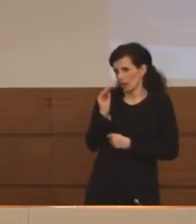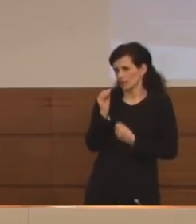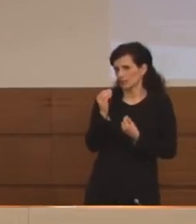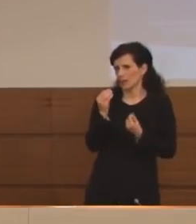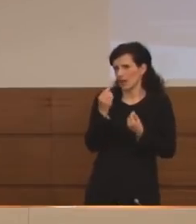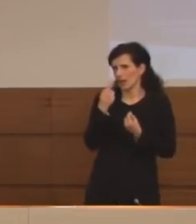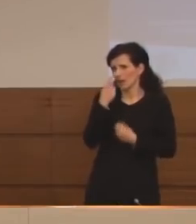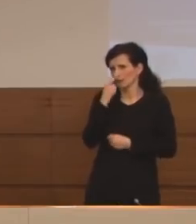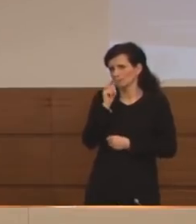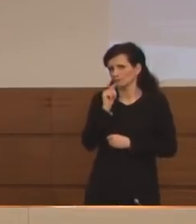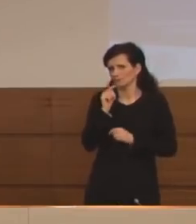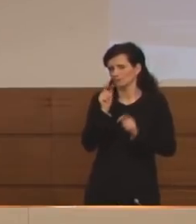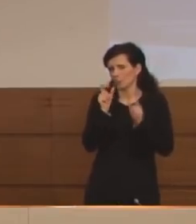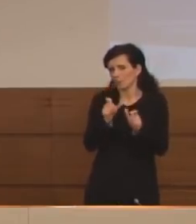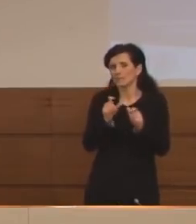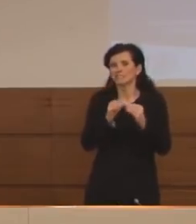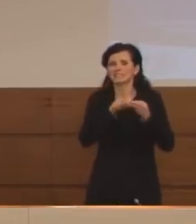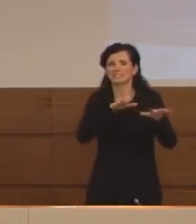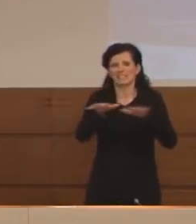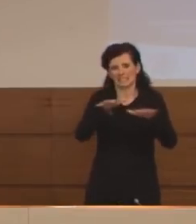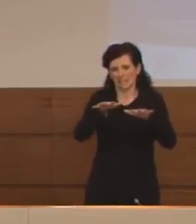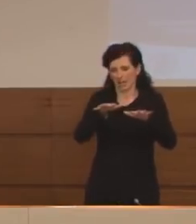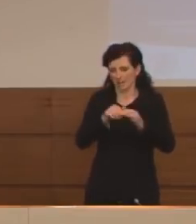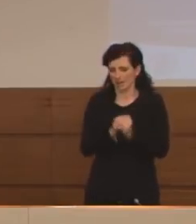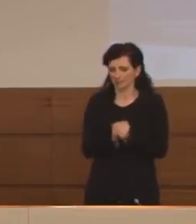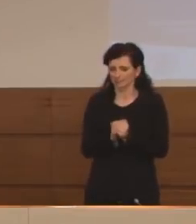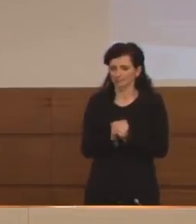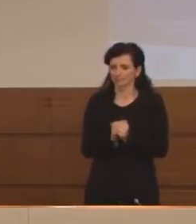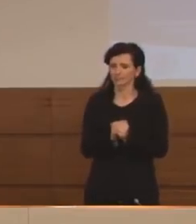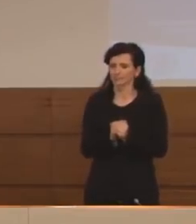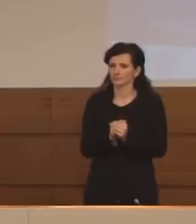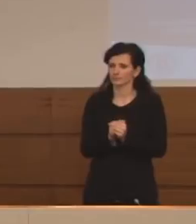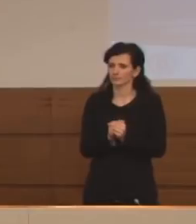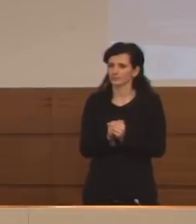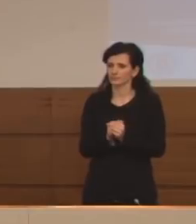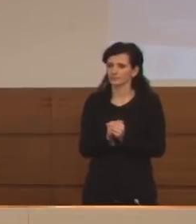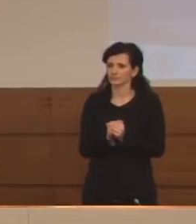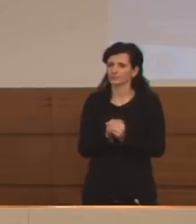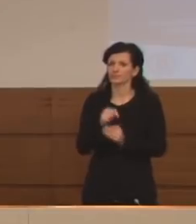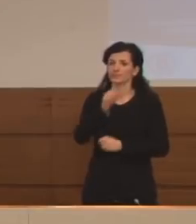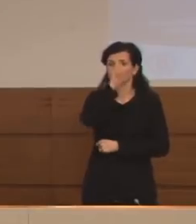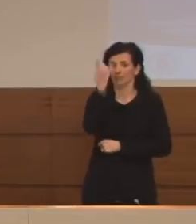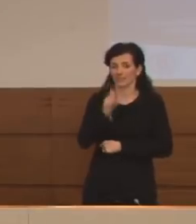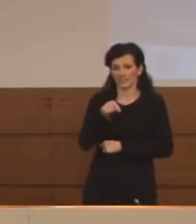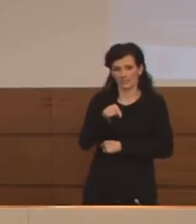Questo è un paese dove ormai ci sono le persone che se uno passa per strada